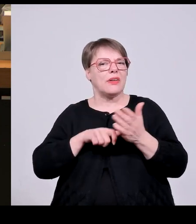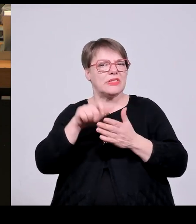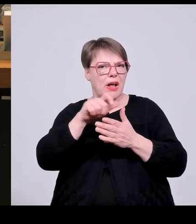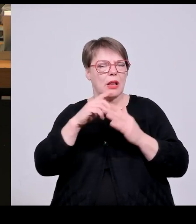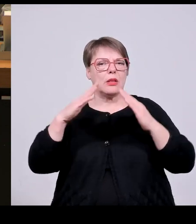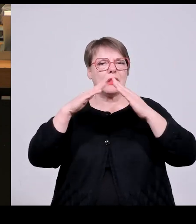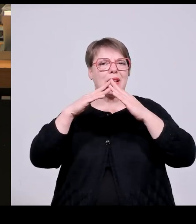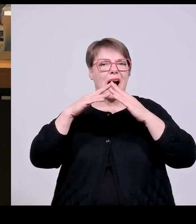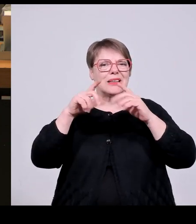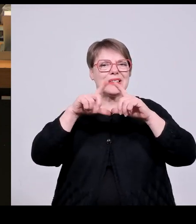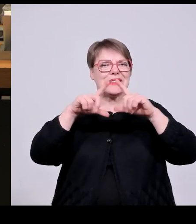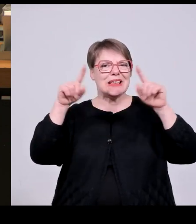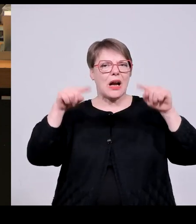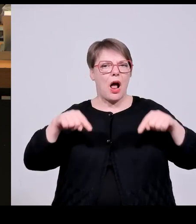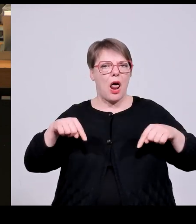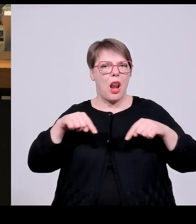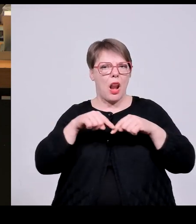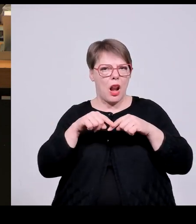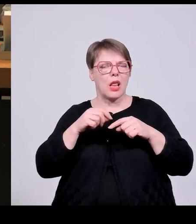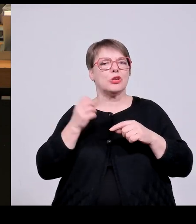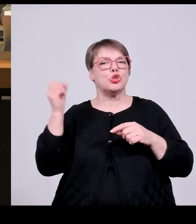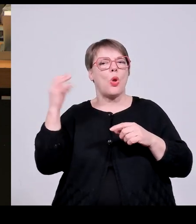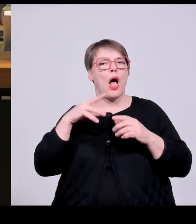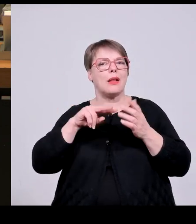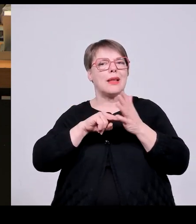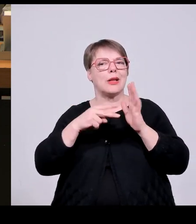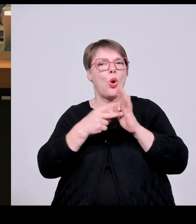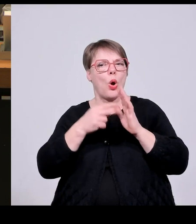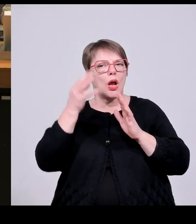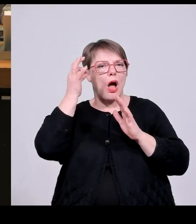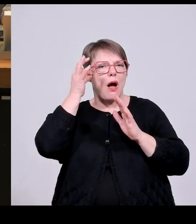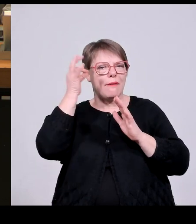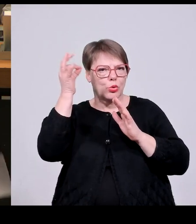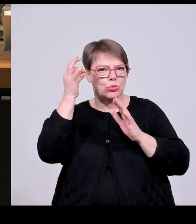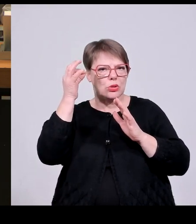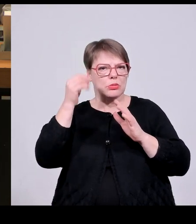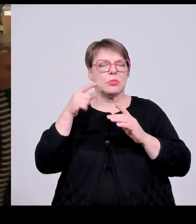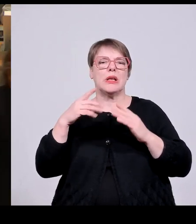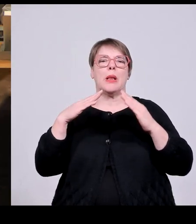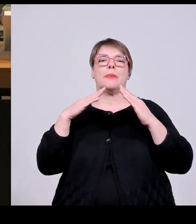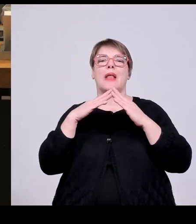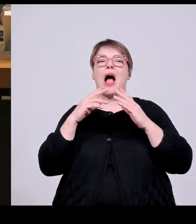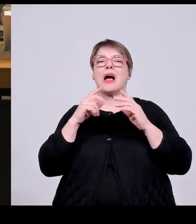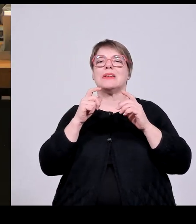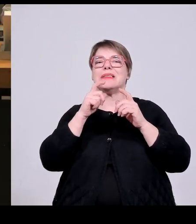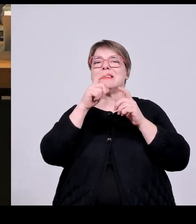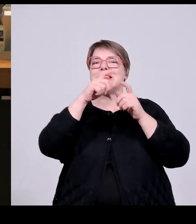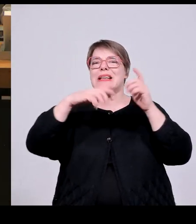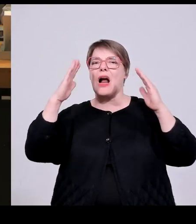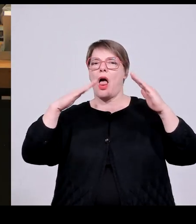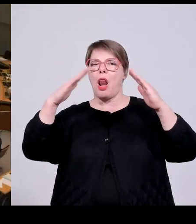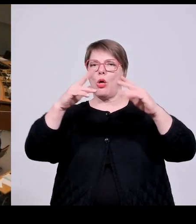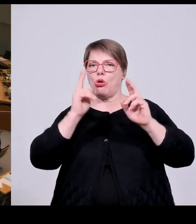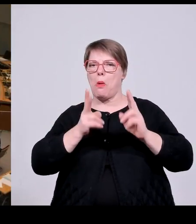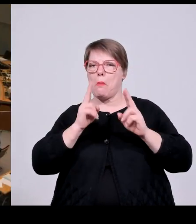Auch so können wir Berlins Dächer zum Glitzern bri. Vielen Dank. (Beifall) (Rednerwechsel) Vielen